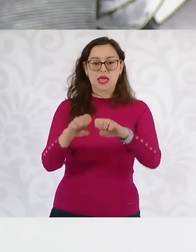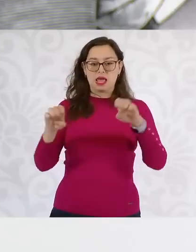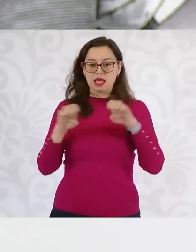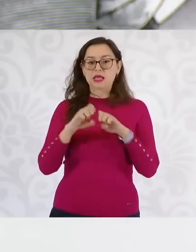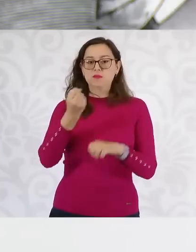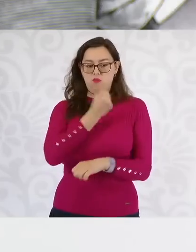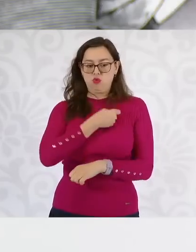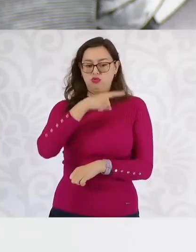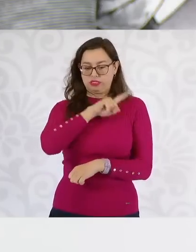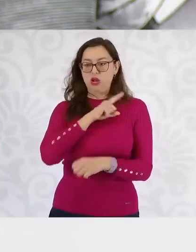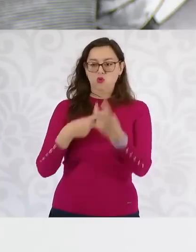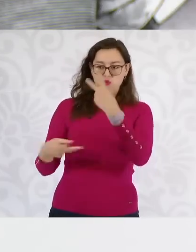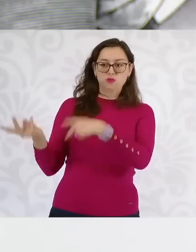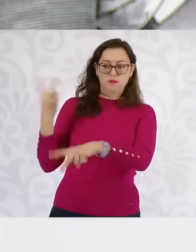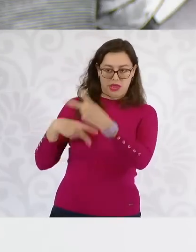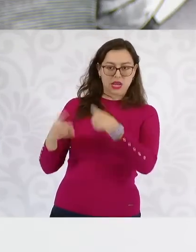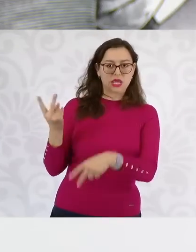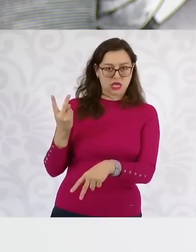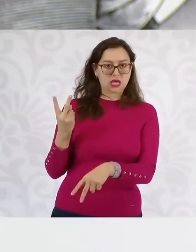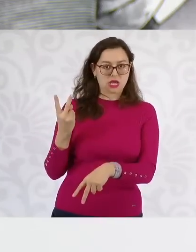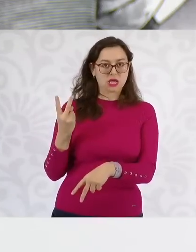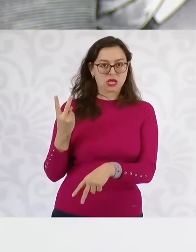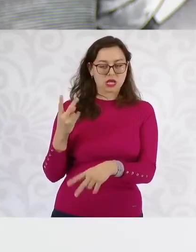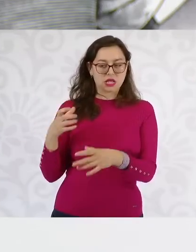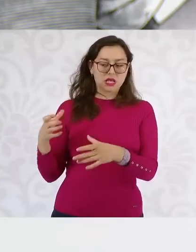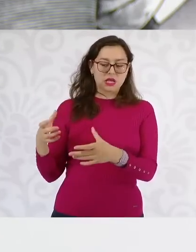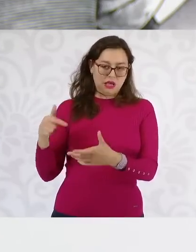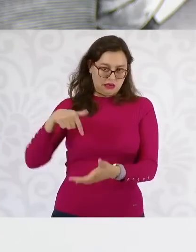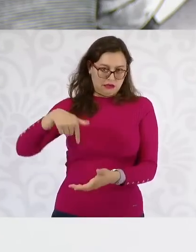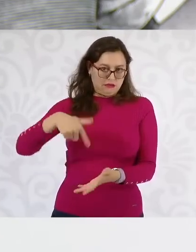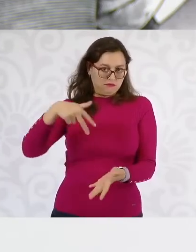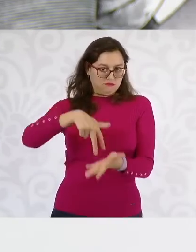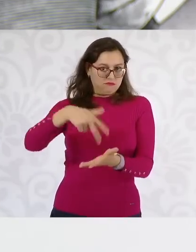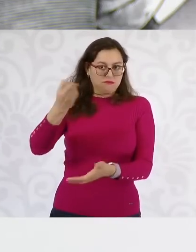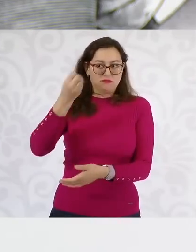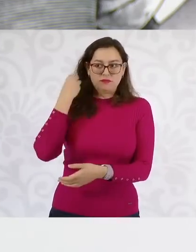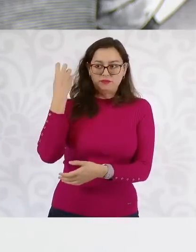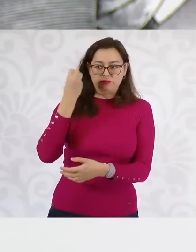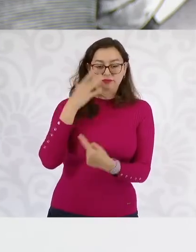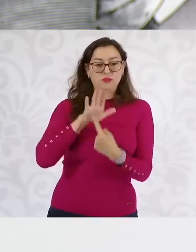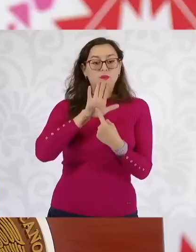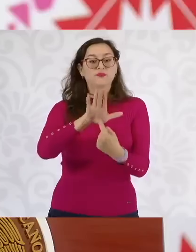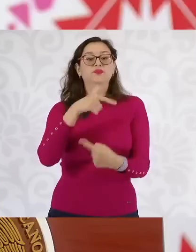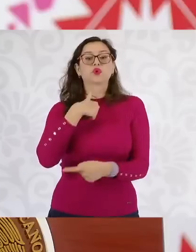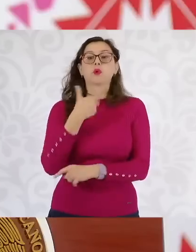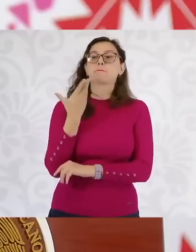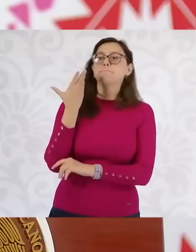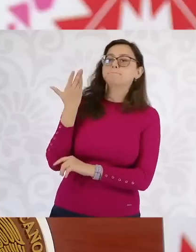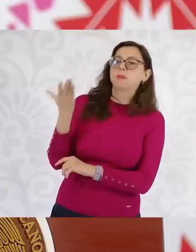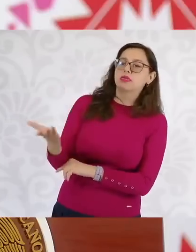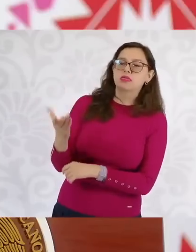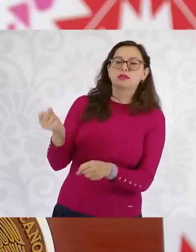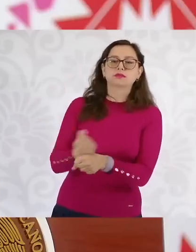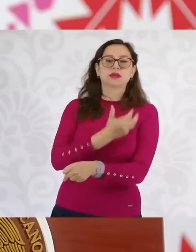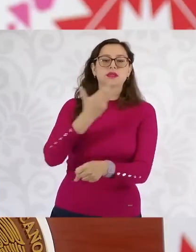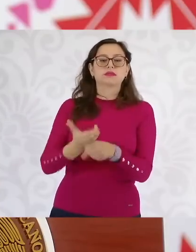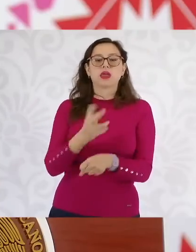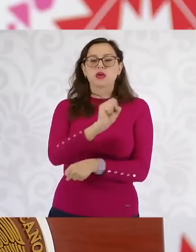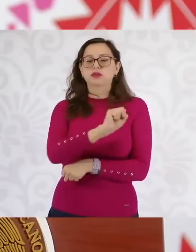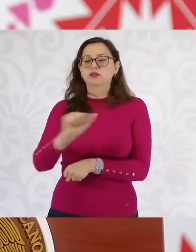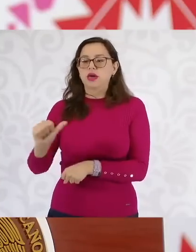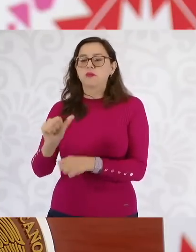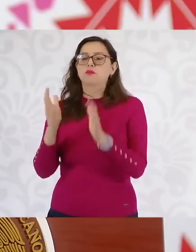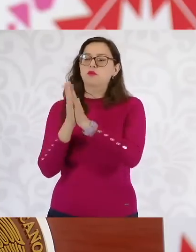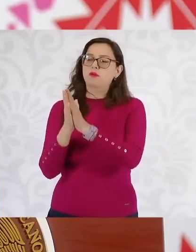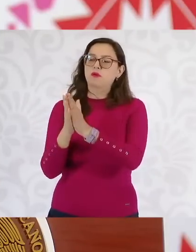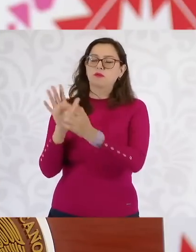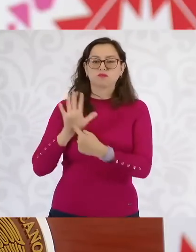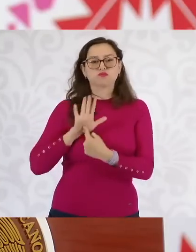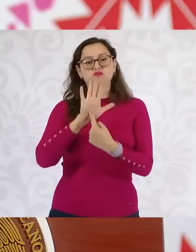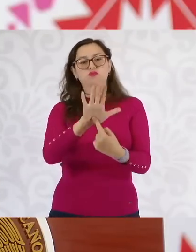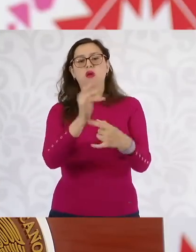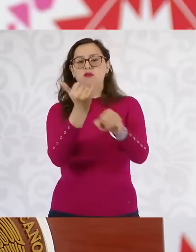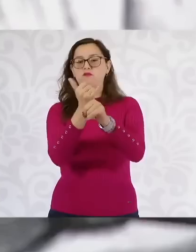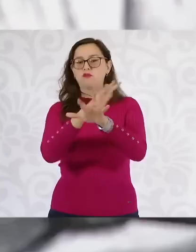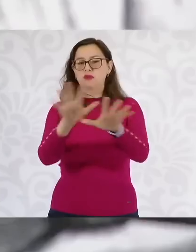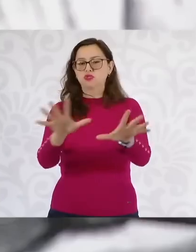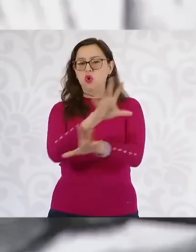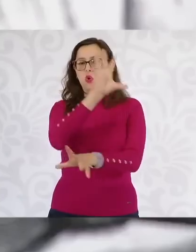kersen que les pueda hacer una e una información mucho más detallada del caso del Estado de México